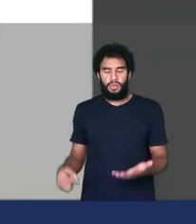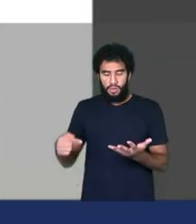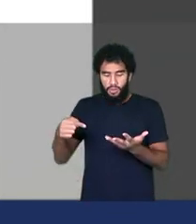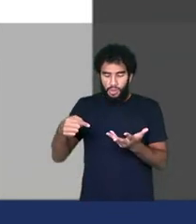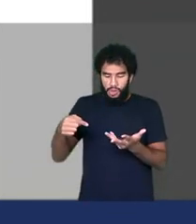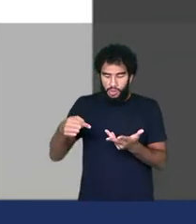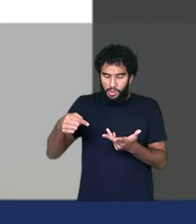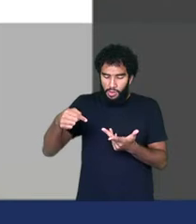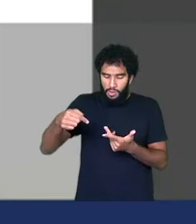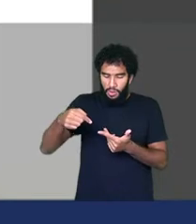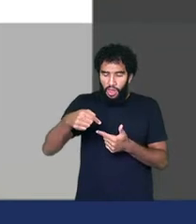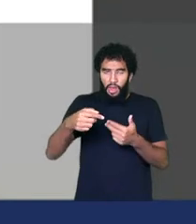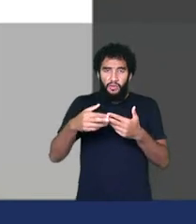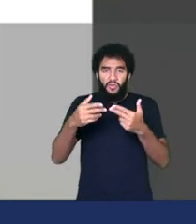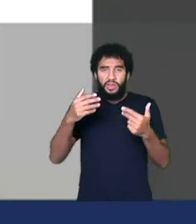A QUESTÃO DA ÁGUA . TANTAS